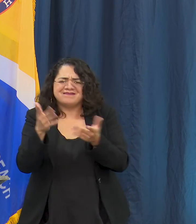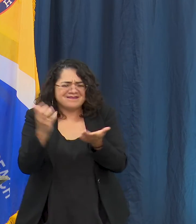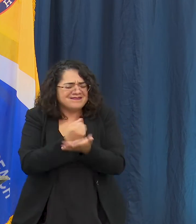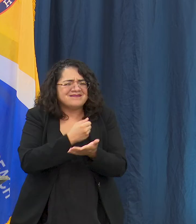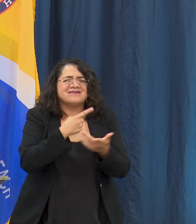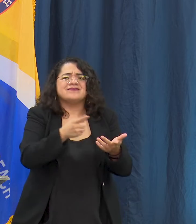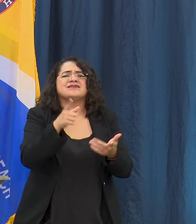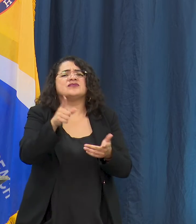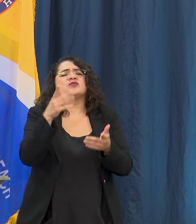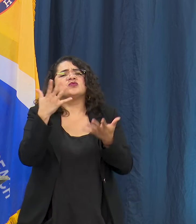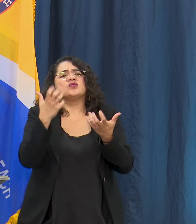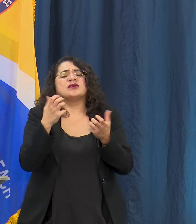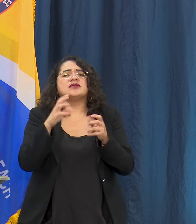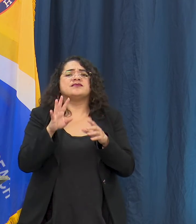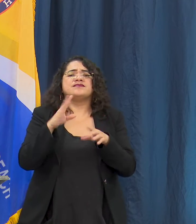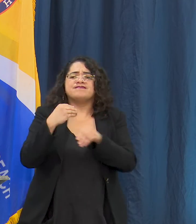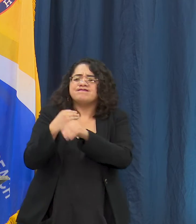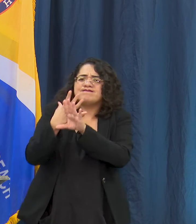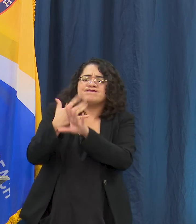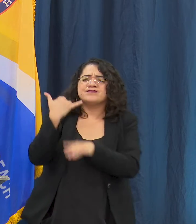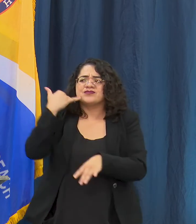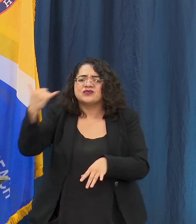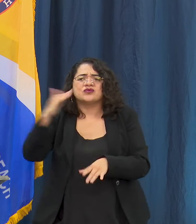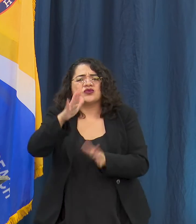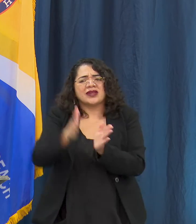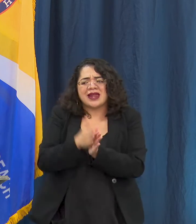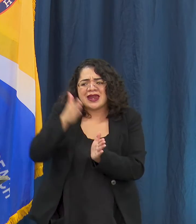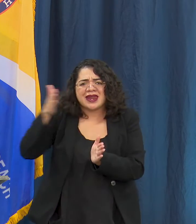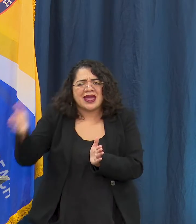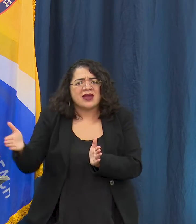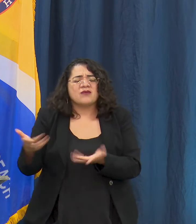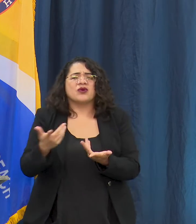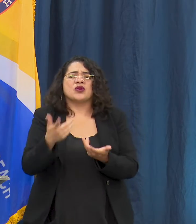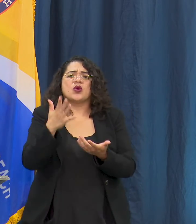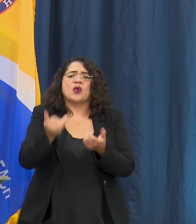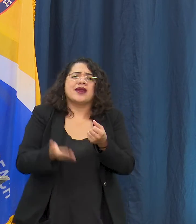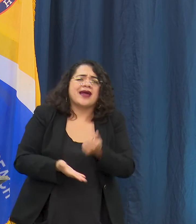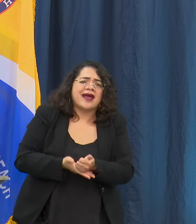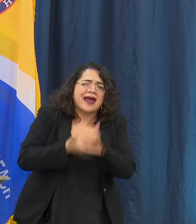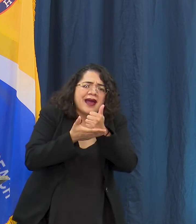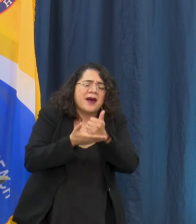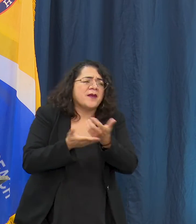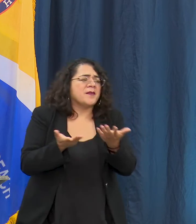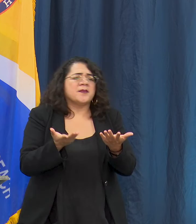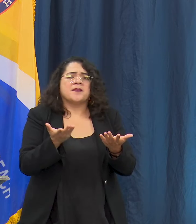RK tocar no esta humanidad tambien ayudar al vecino pro he mo Yan Ostara y